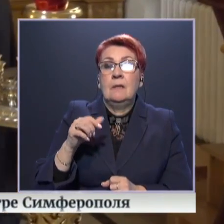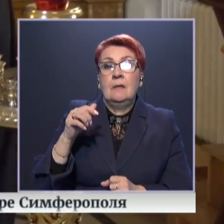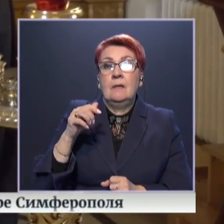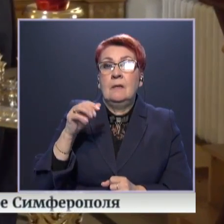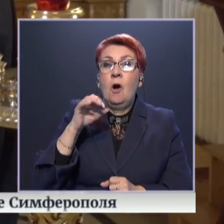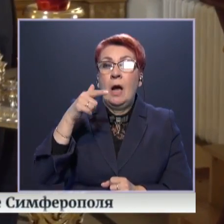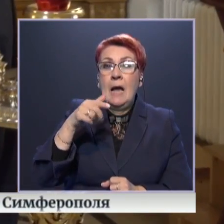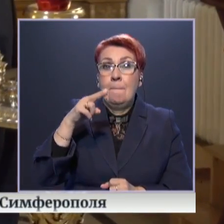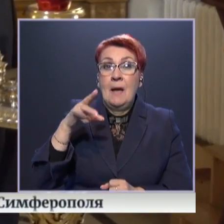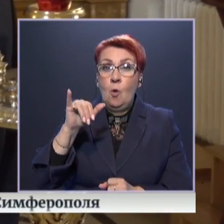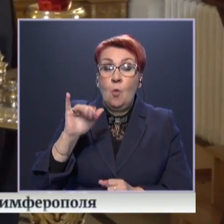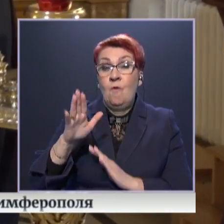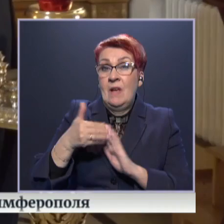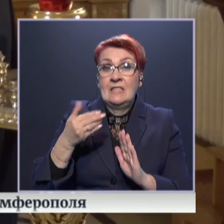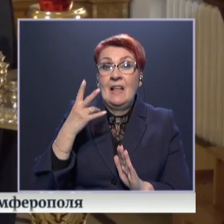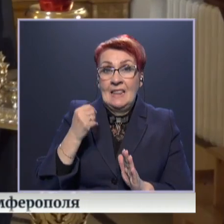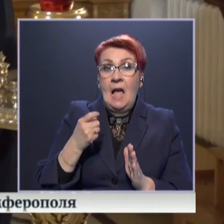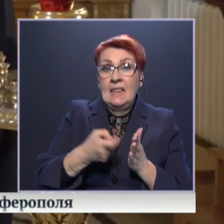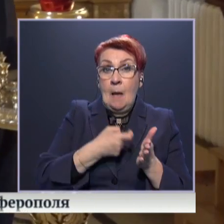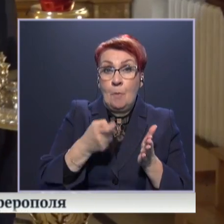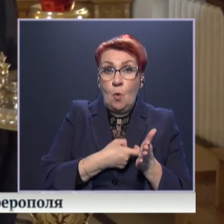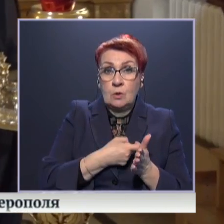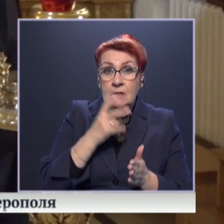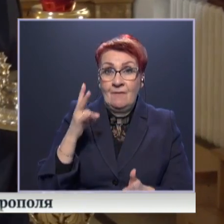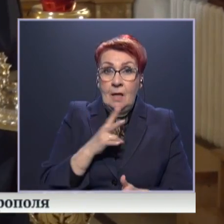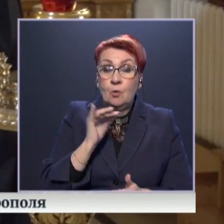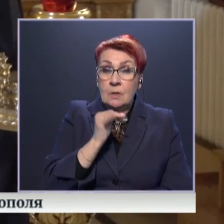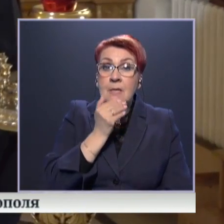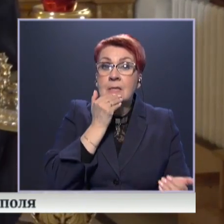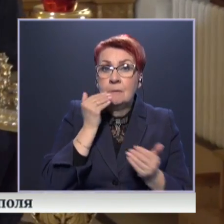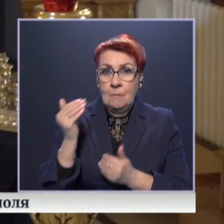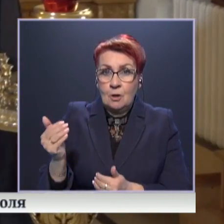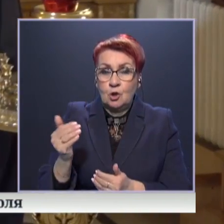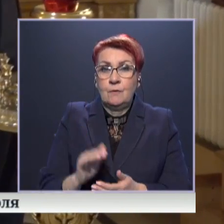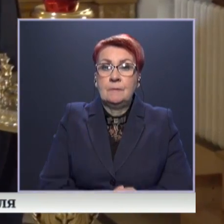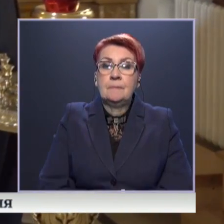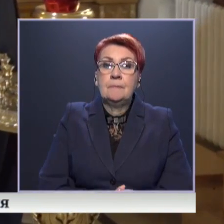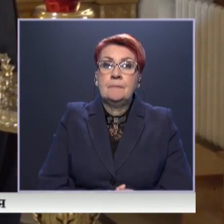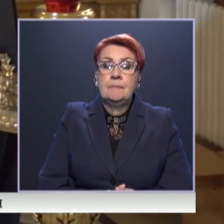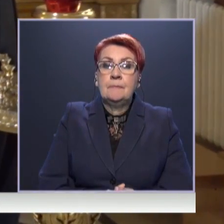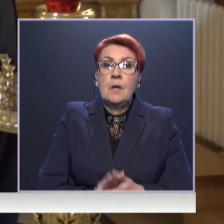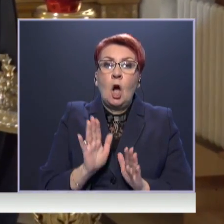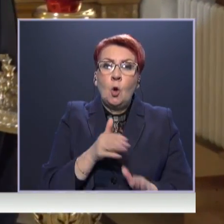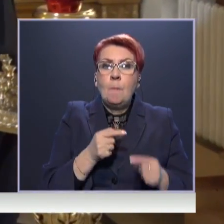владыку на допрос спрашивает кроме прочего о том А на